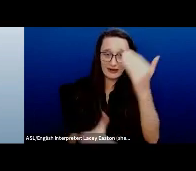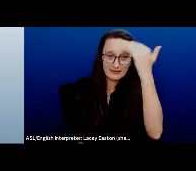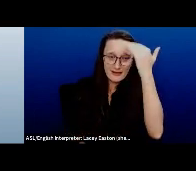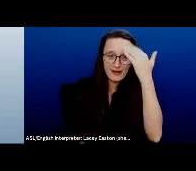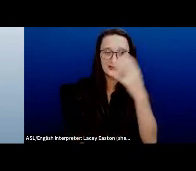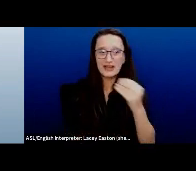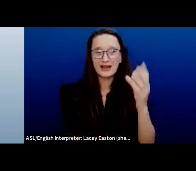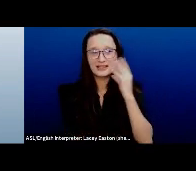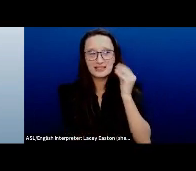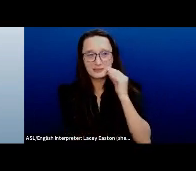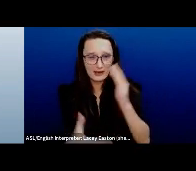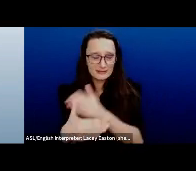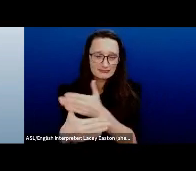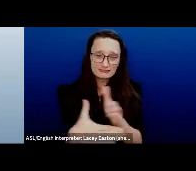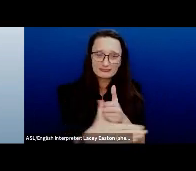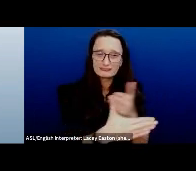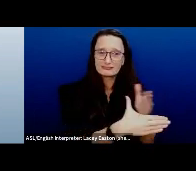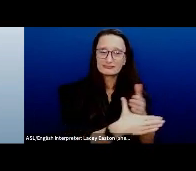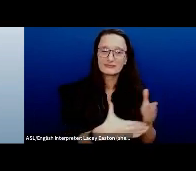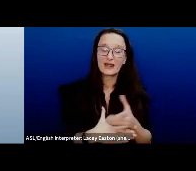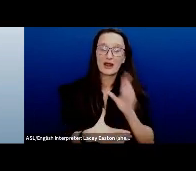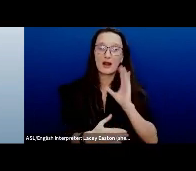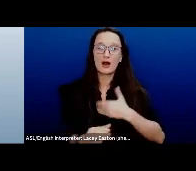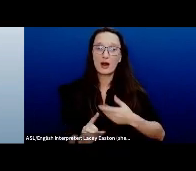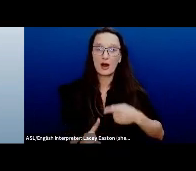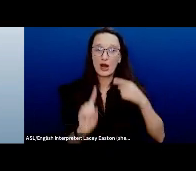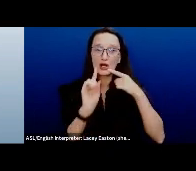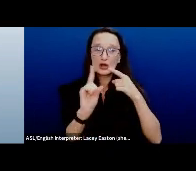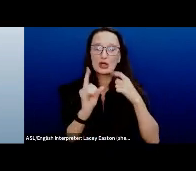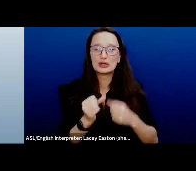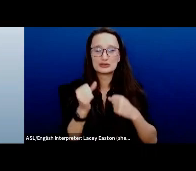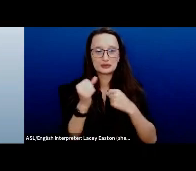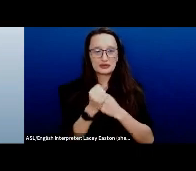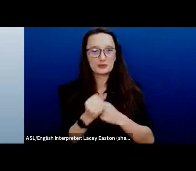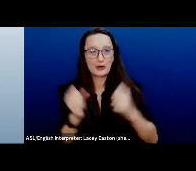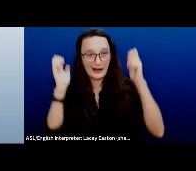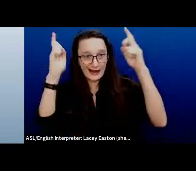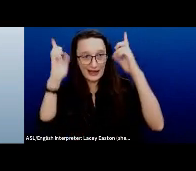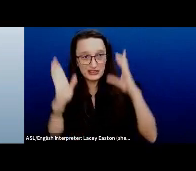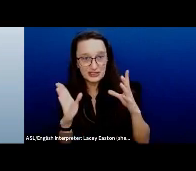otros profesionales y familias de niños y adultos jóvenes con discapacidades puedan reunirse